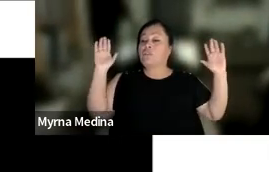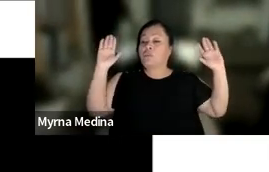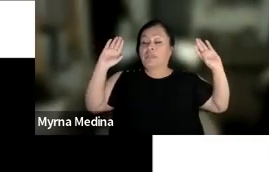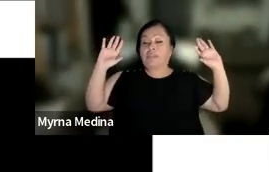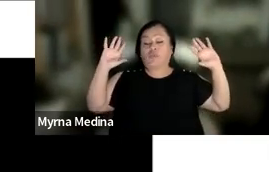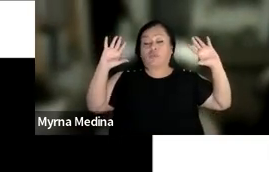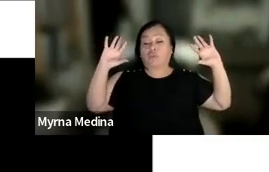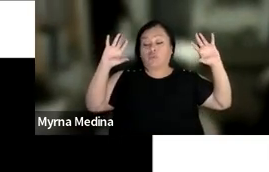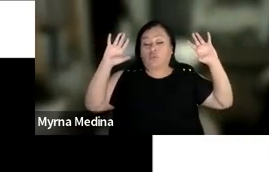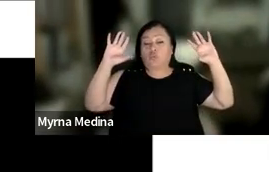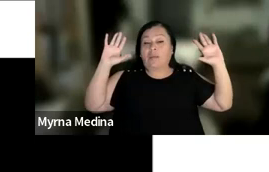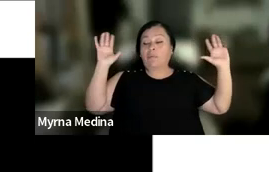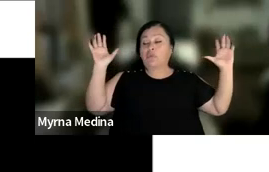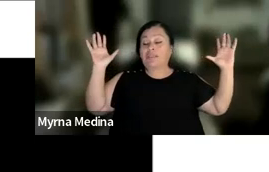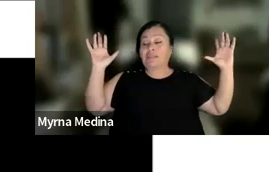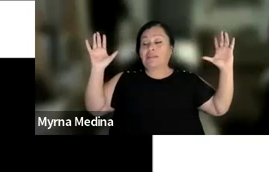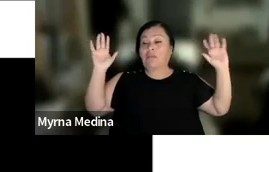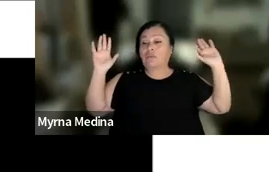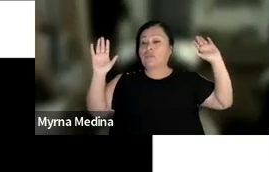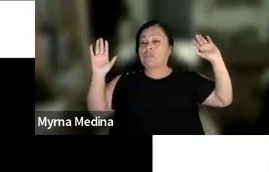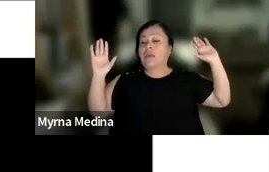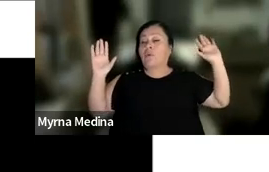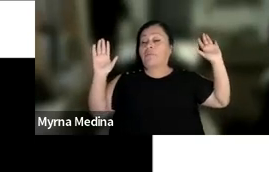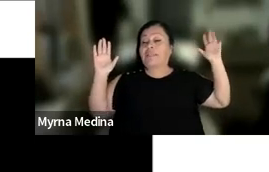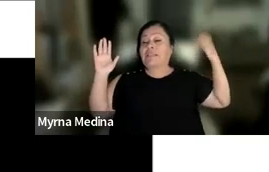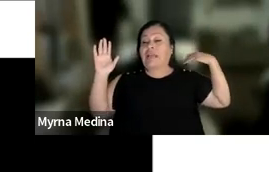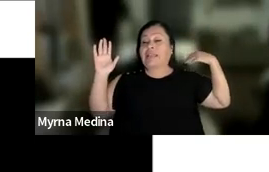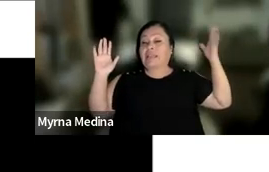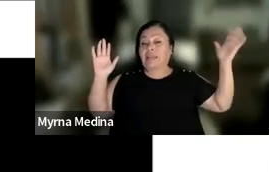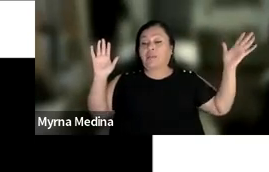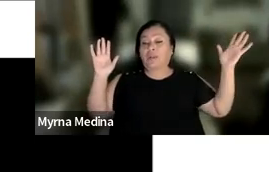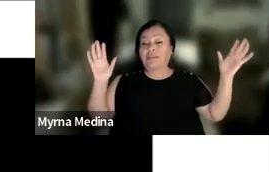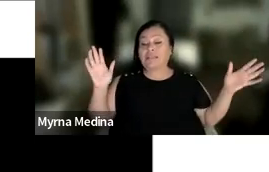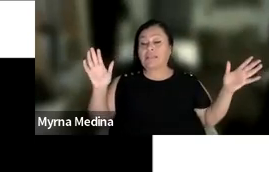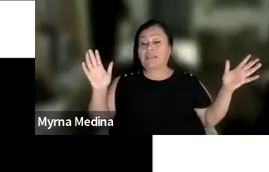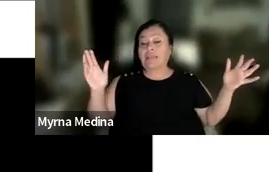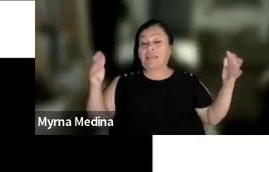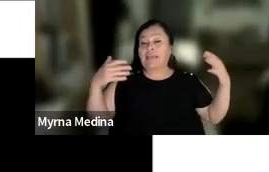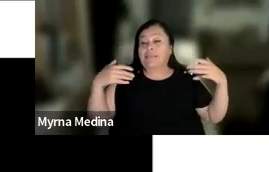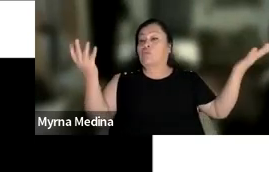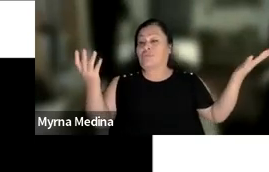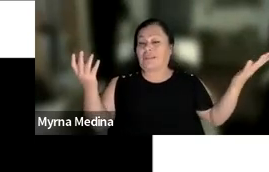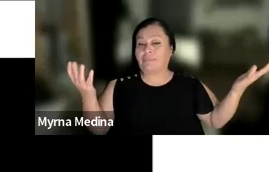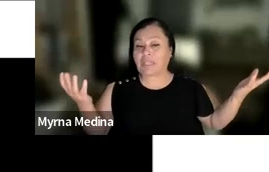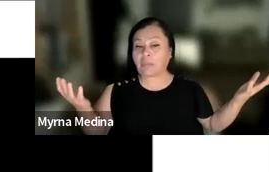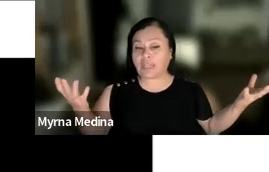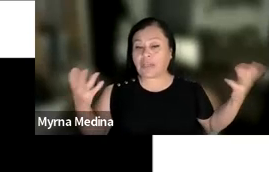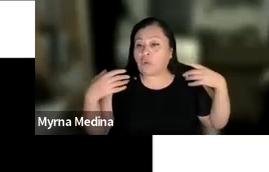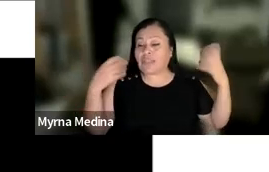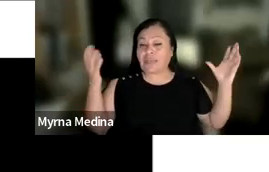Porque ellos acuérdense. Ellos no tienen. No perciben a alguien que viene entonces porque su su campo visual está cerrados.